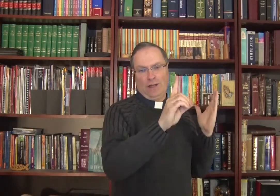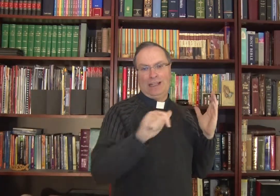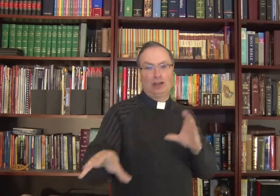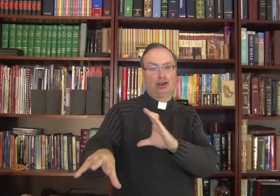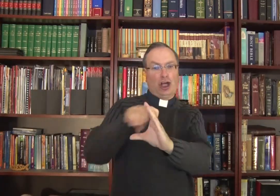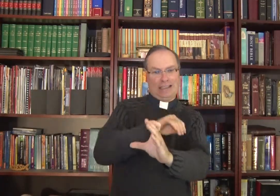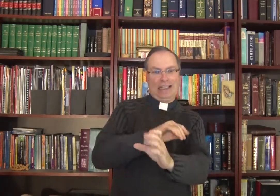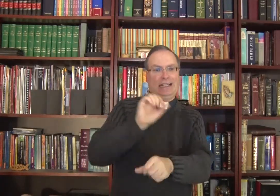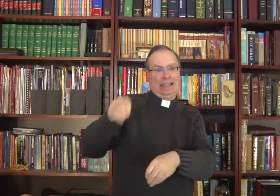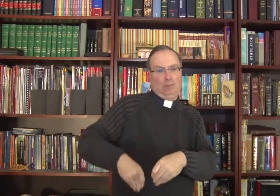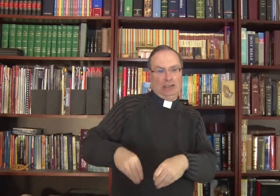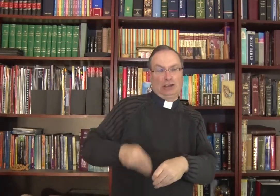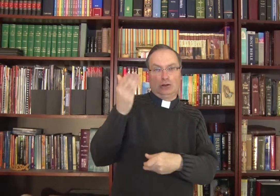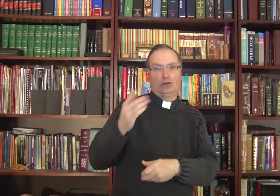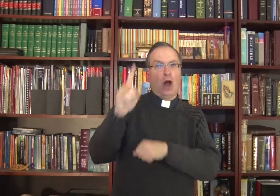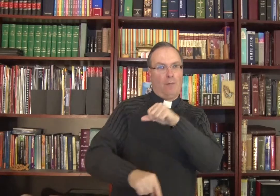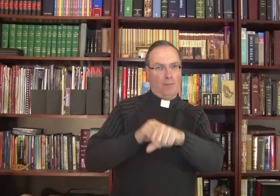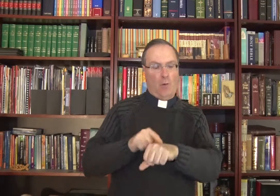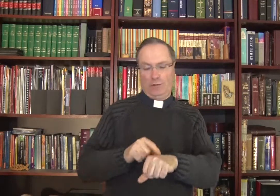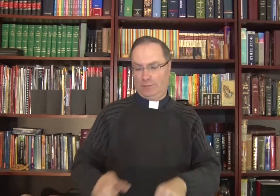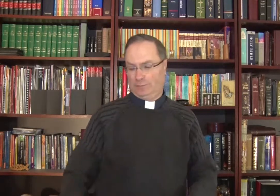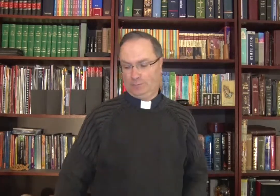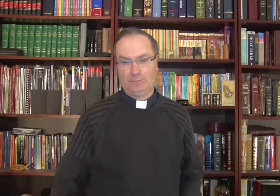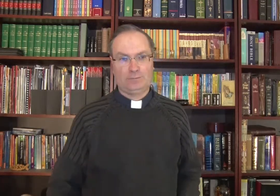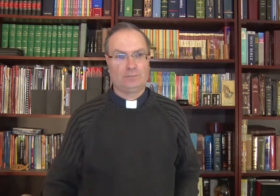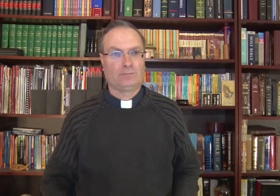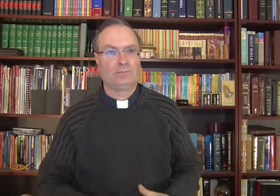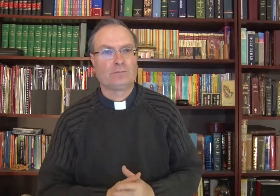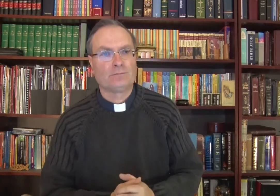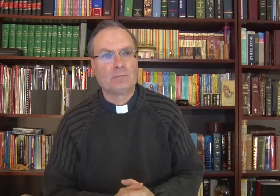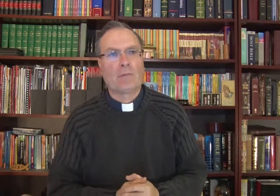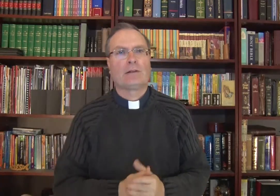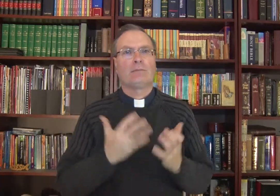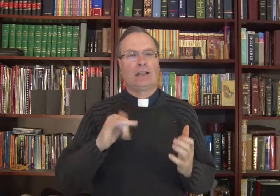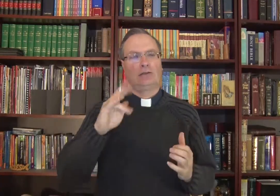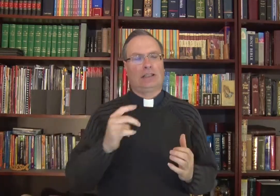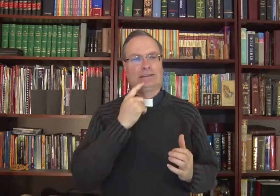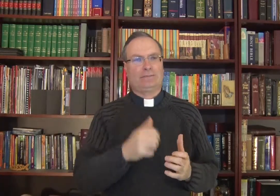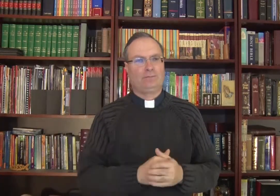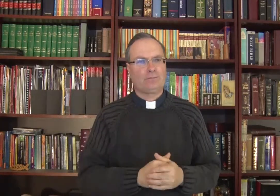et de sortir des péchés de ce monde. Maintenant Jean disait: